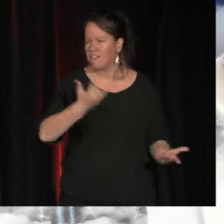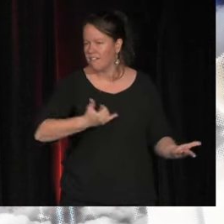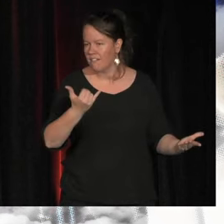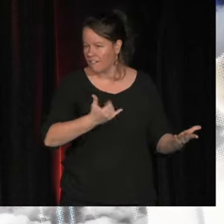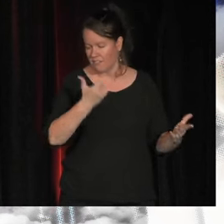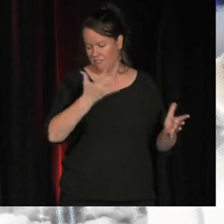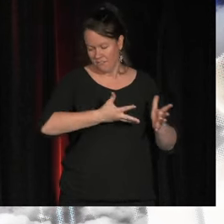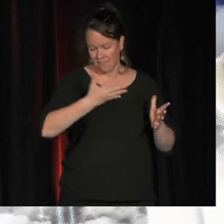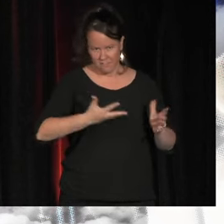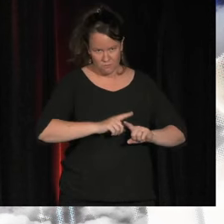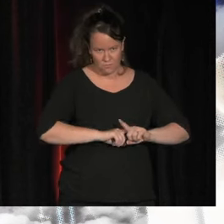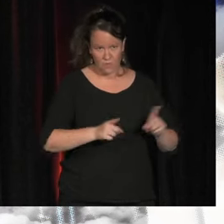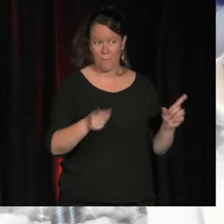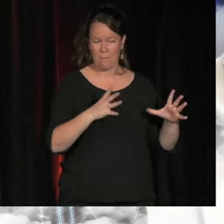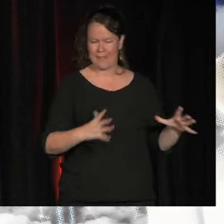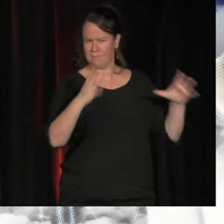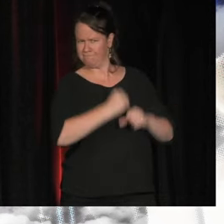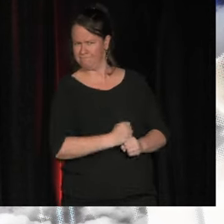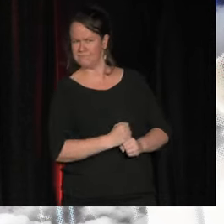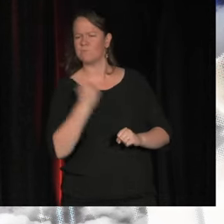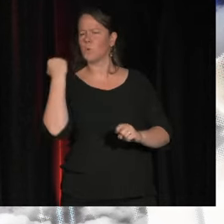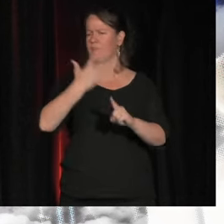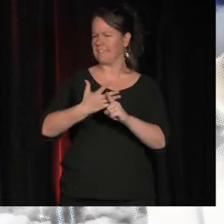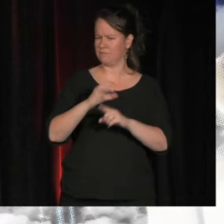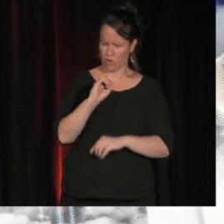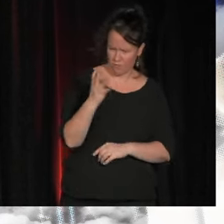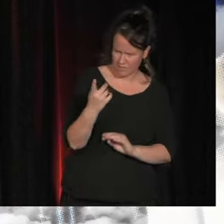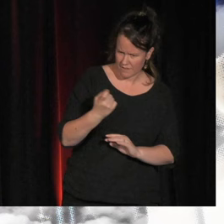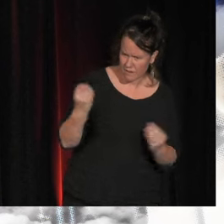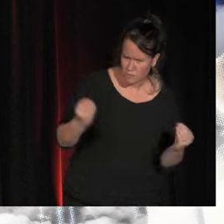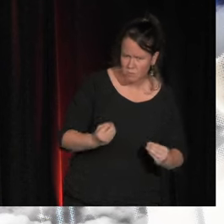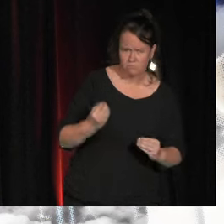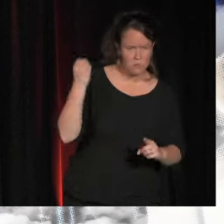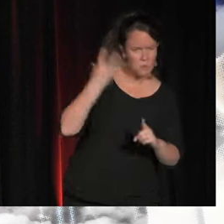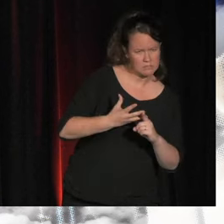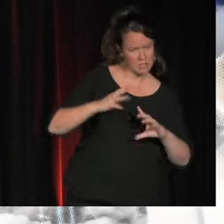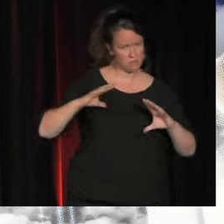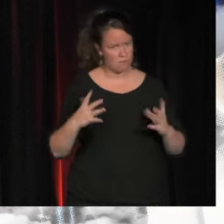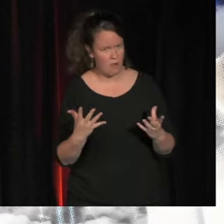Par contre, on va essayer quand même de donner un peu de contexte et revenir peut-être à l'aube des années 2010.